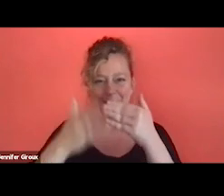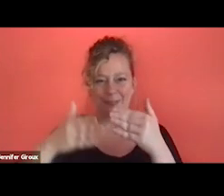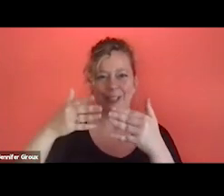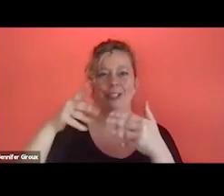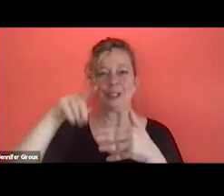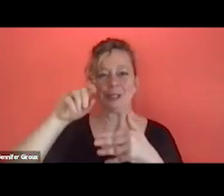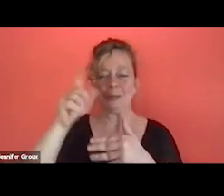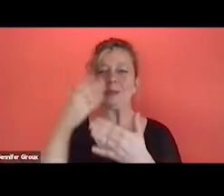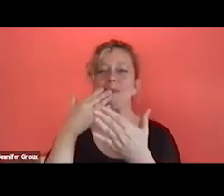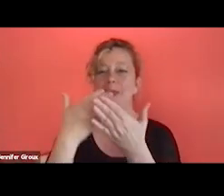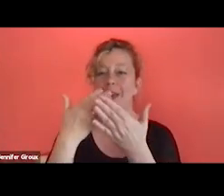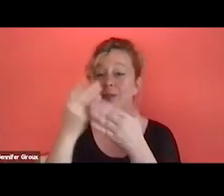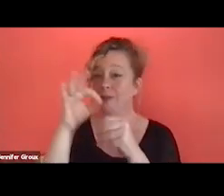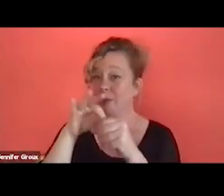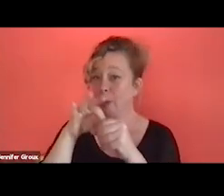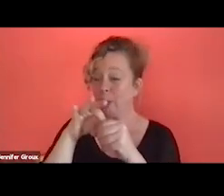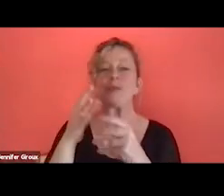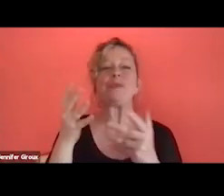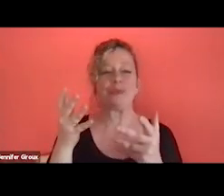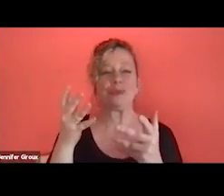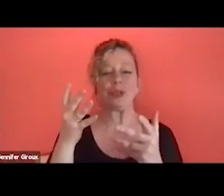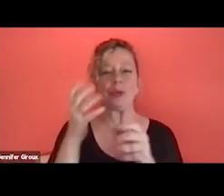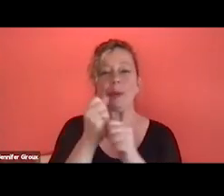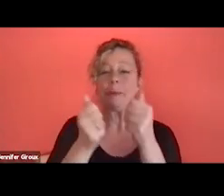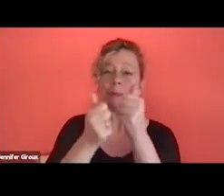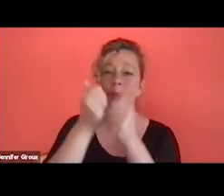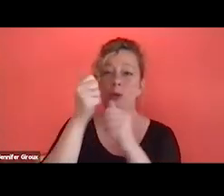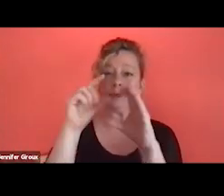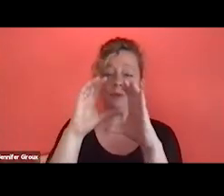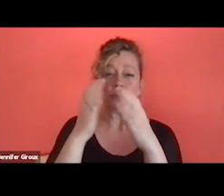Les agradezco por los que votaron. Tenemos a la mayor parte del grupo, realmente interesante.